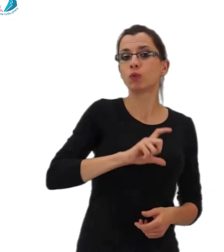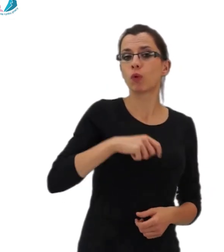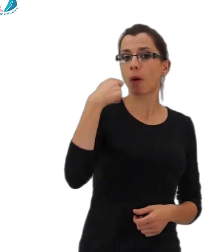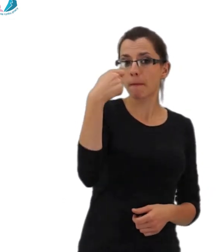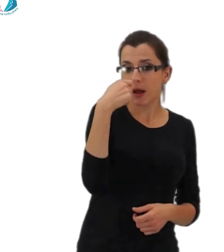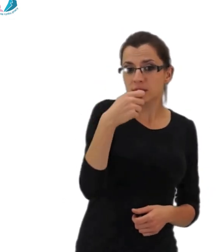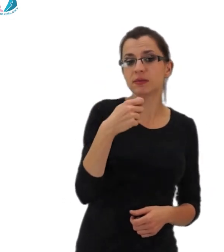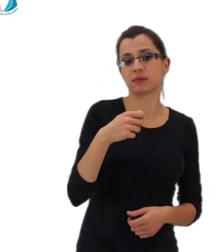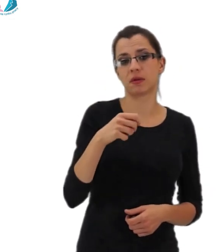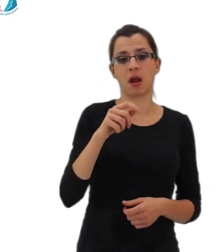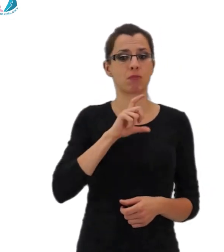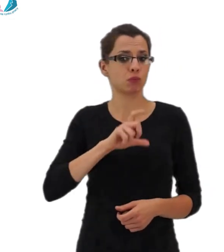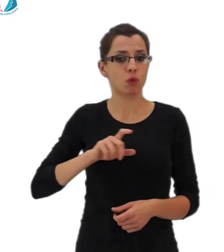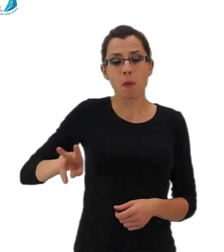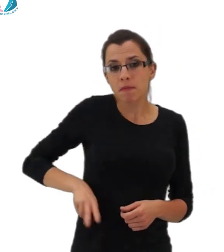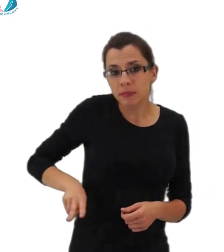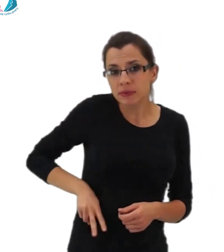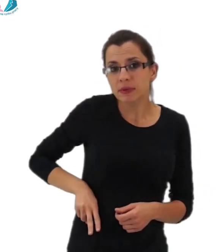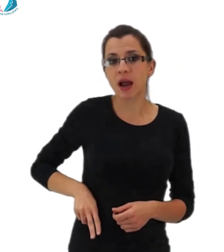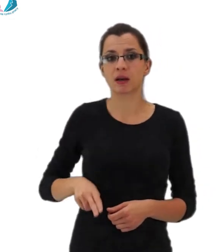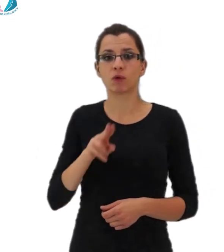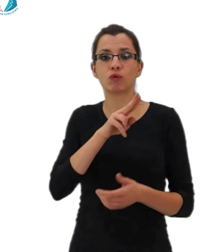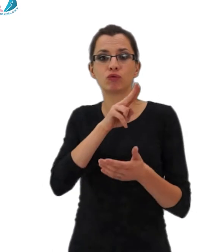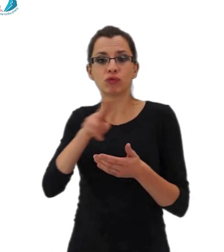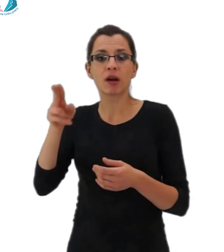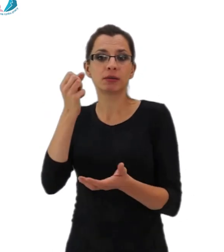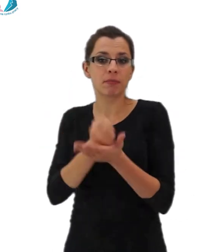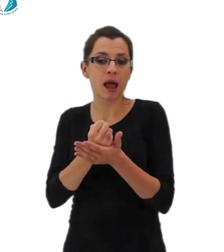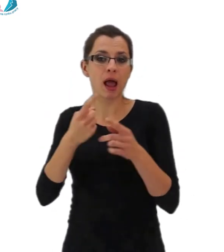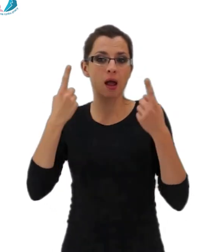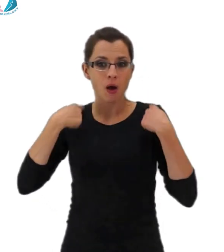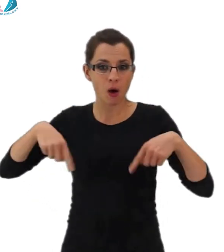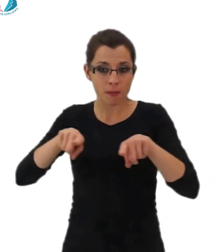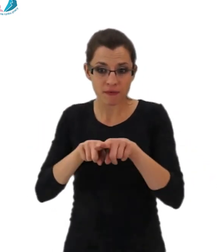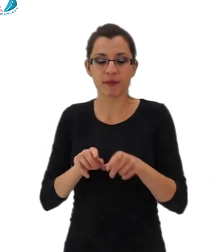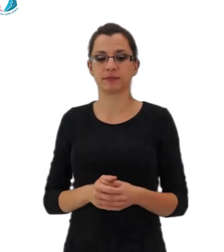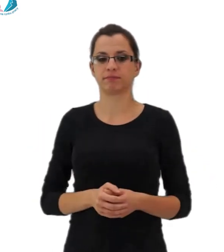np. kancelaria prezydenta RP, ministerstwa albo Rzecznik Praw Obywatelskich,